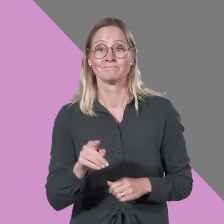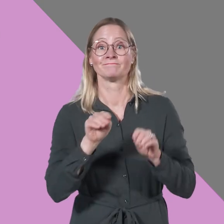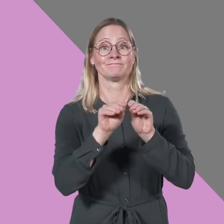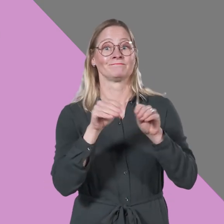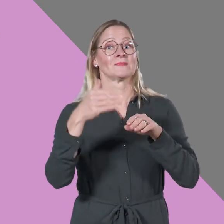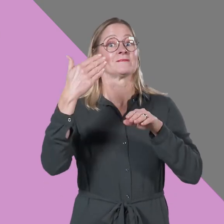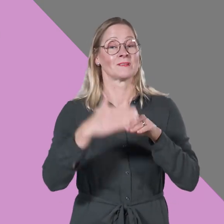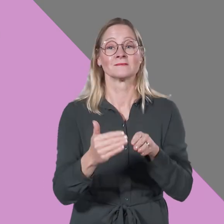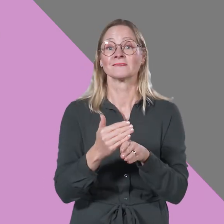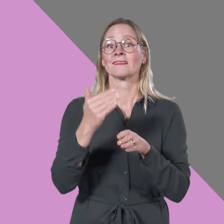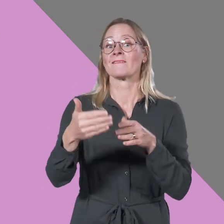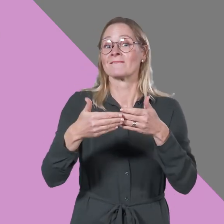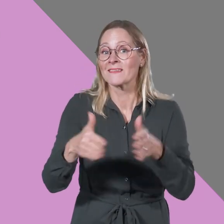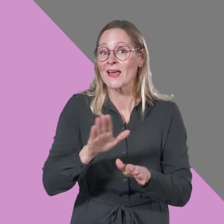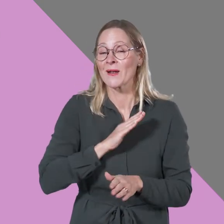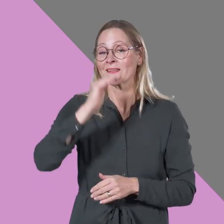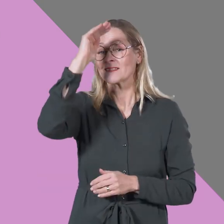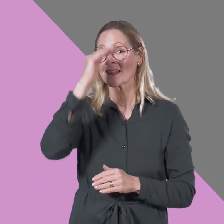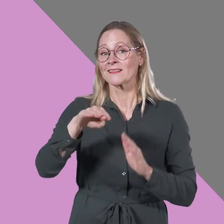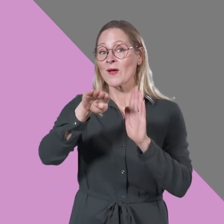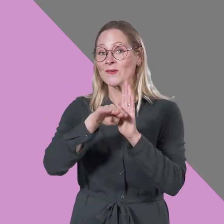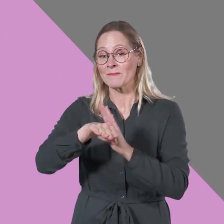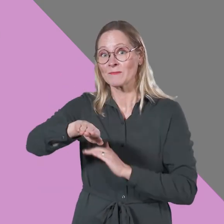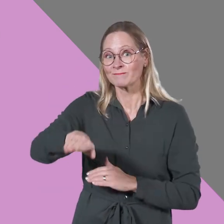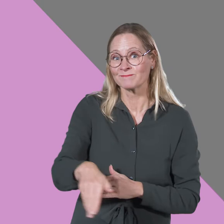Koulutuksen jälkeen on luvassa vielä iltaohjelma -